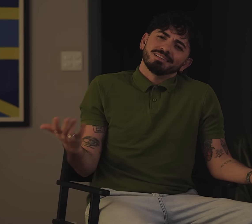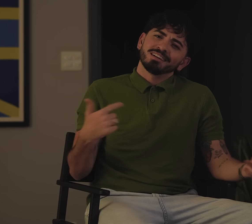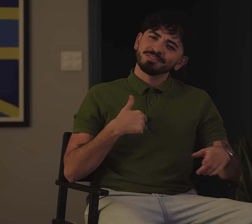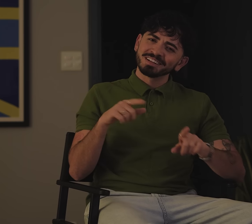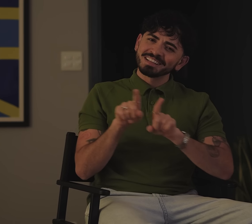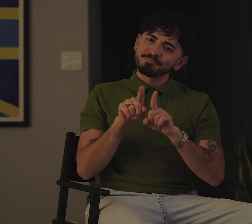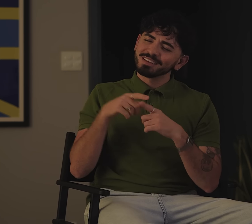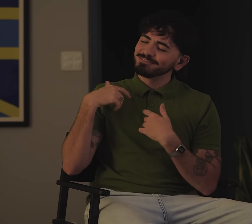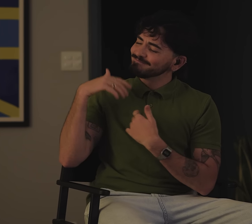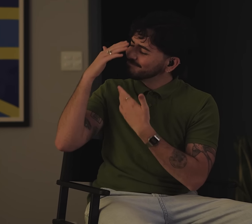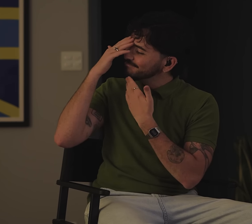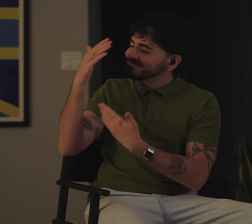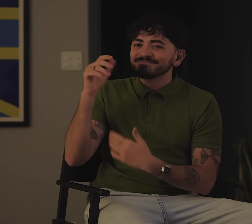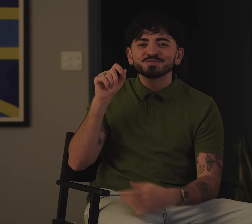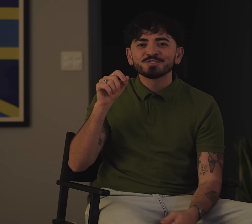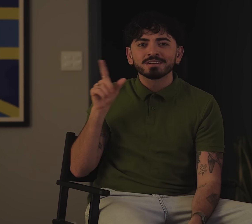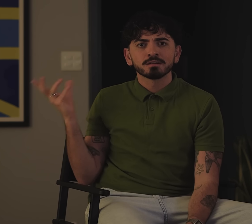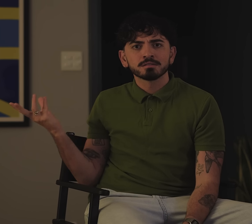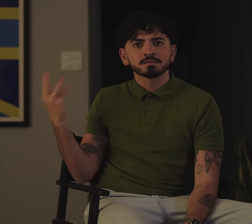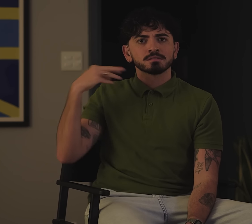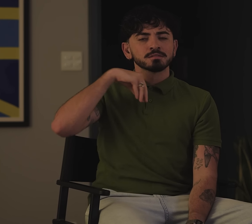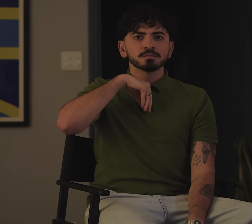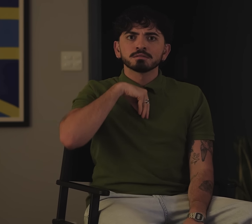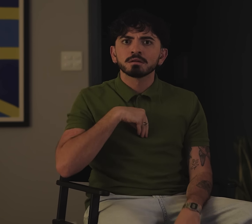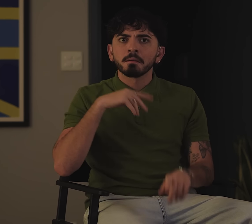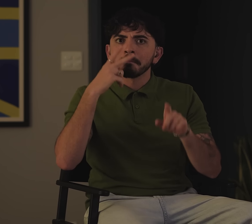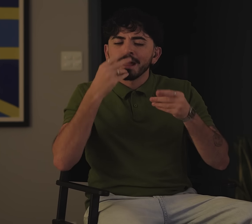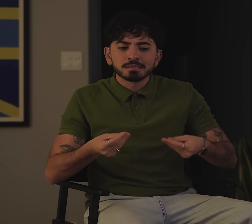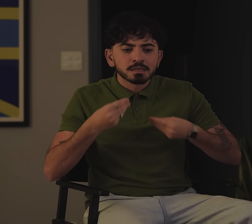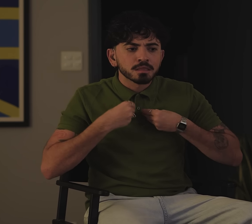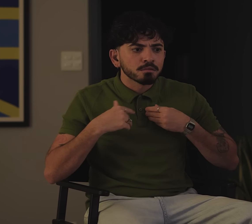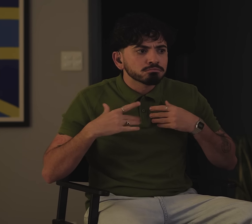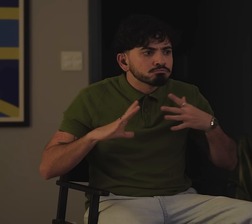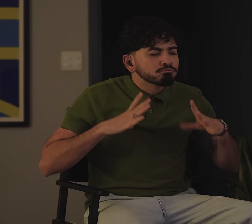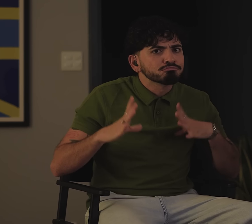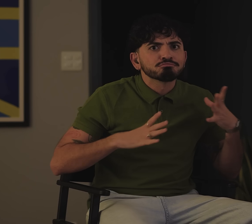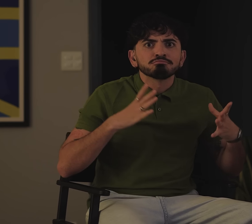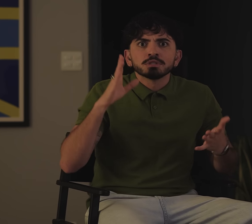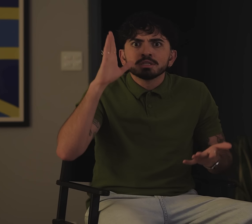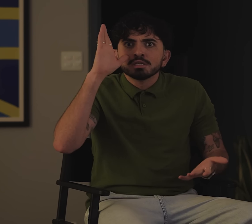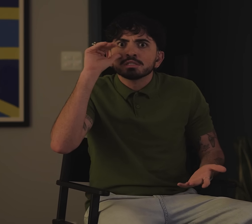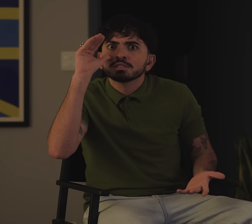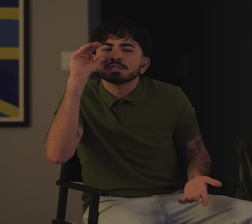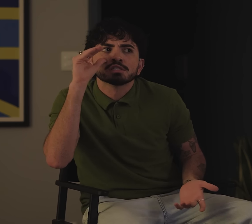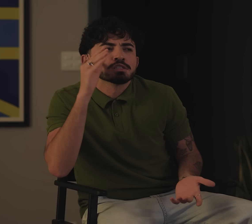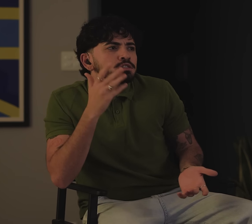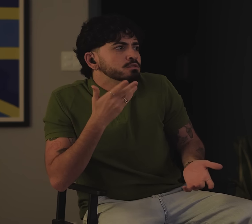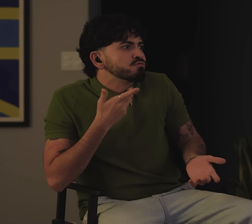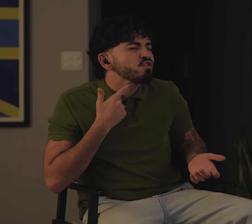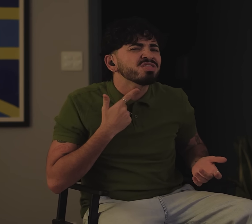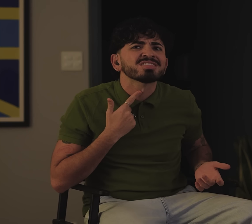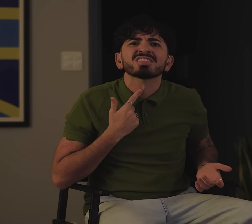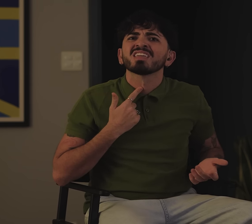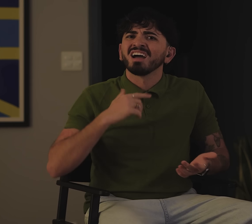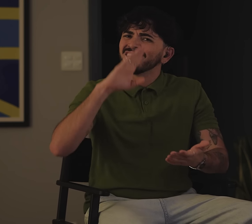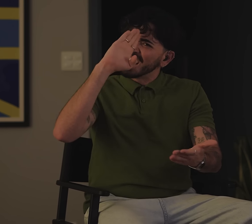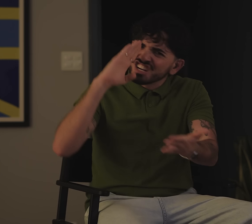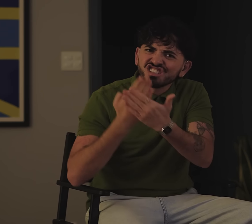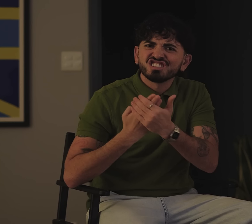Ah, mas eu também agradeço a ele por me fazer acreditar, sonhar e começar!